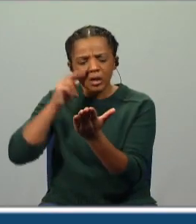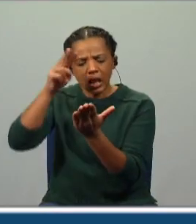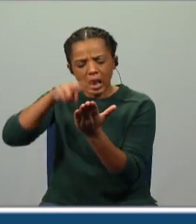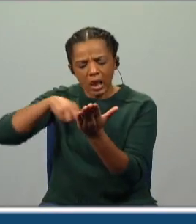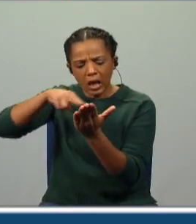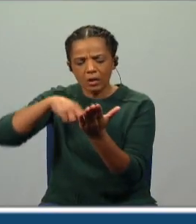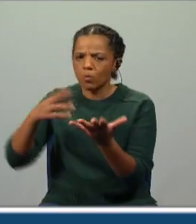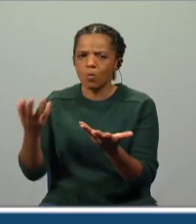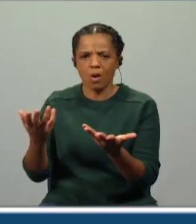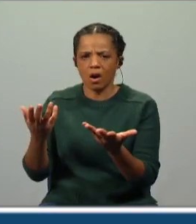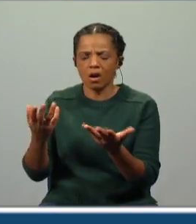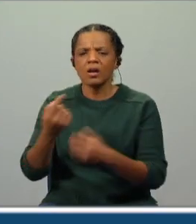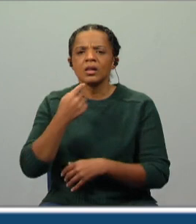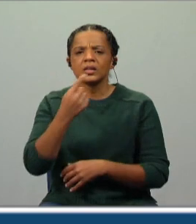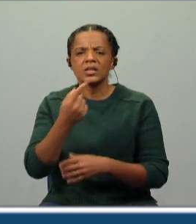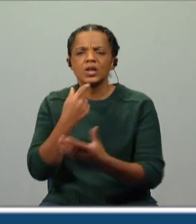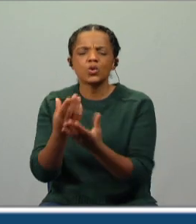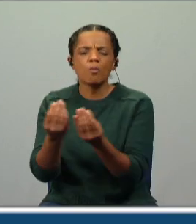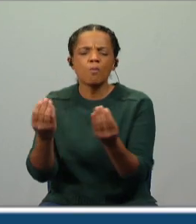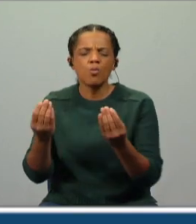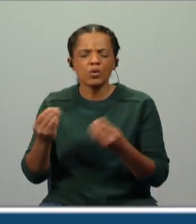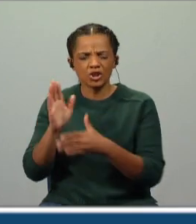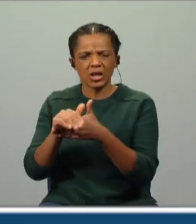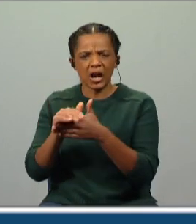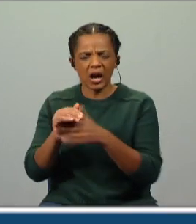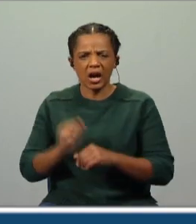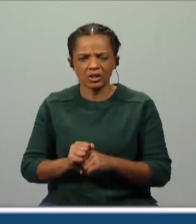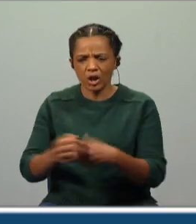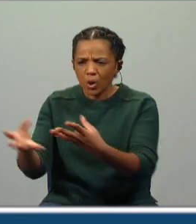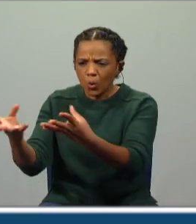Dizem que que são tantas que nem se consegue contá-las,